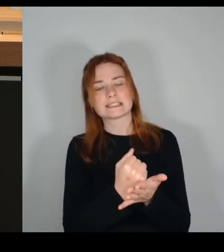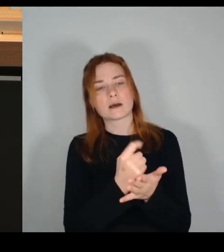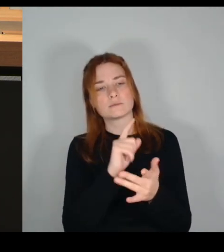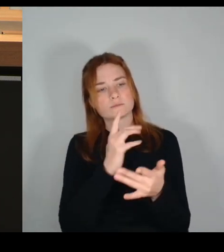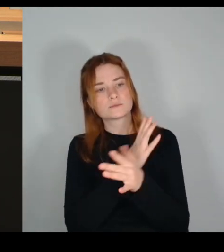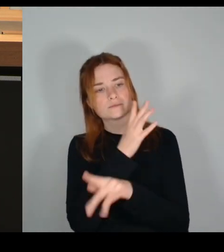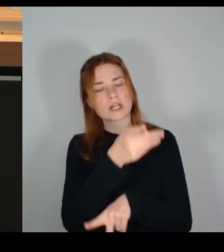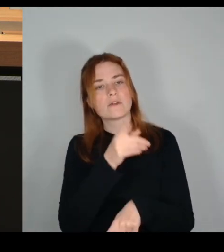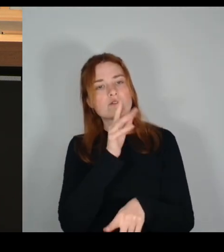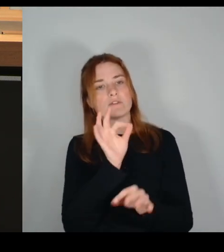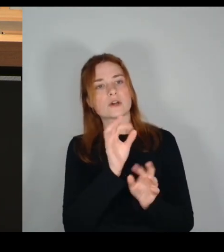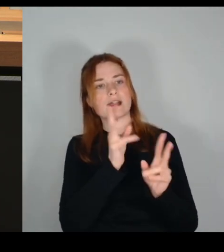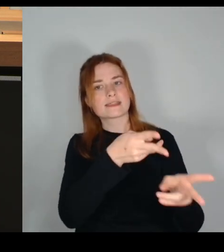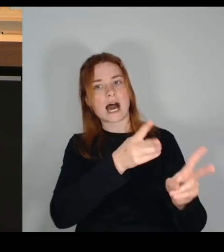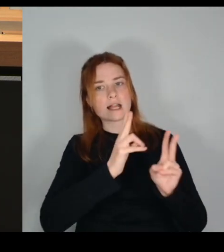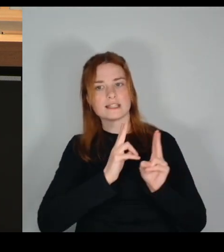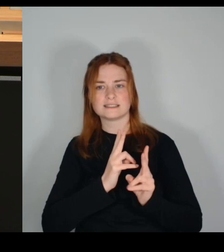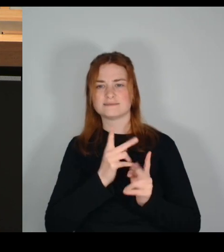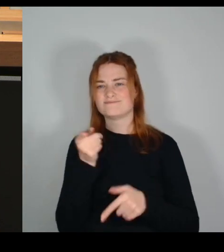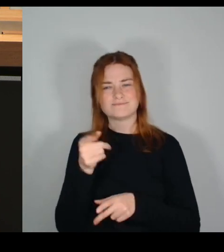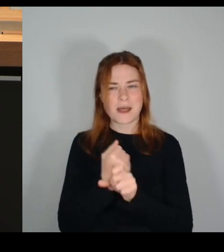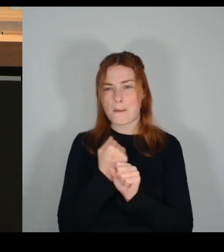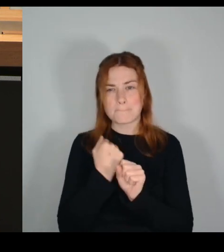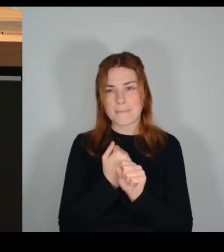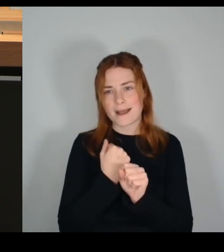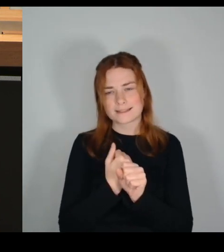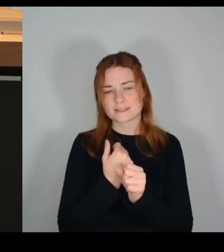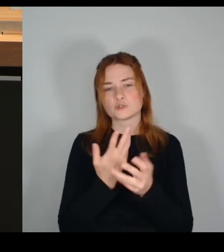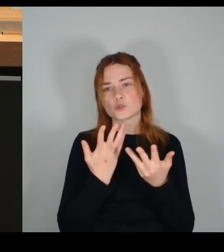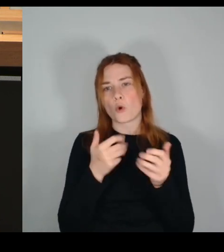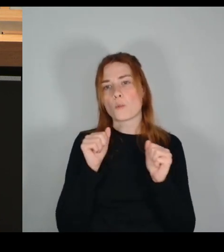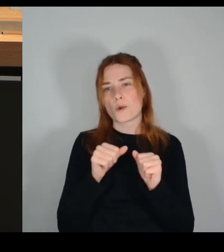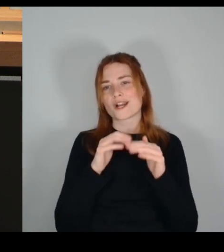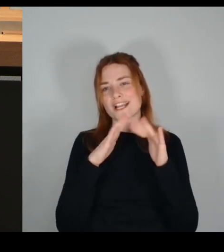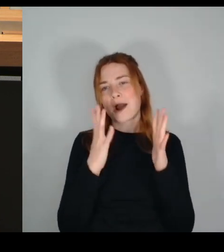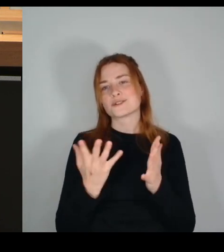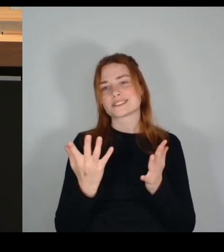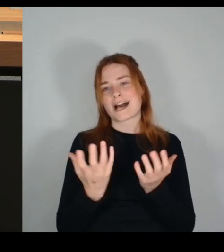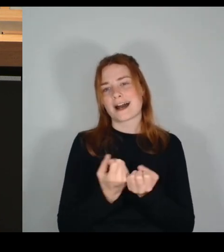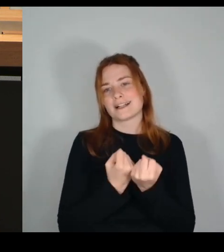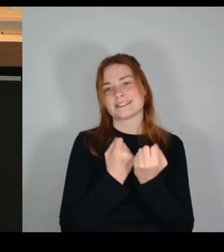Haushalt auch schön sanieren und das muss uns nachdenklich machen. Dieses Instrument hat funktioniert.